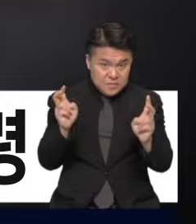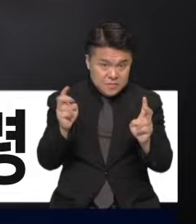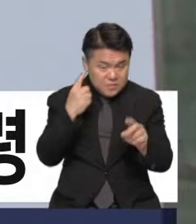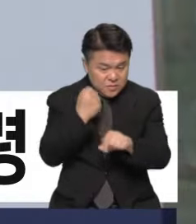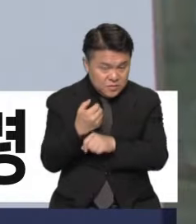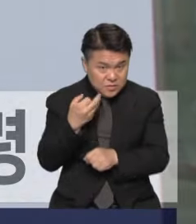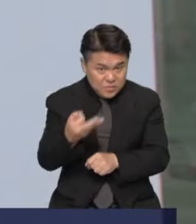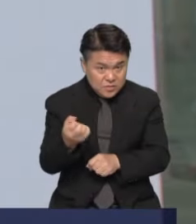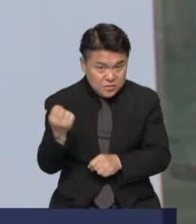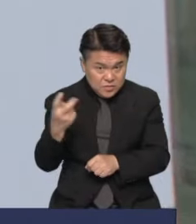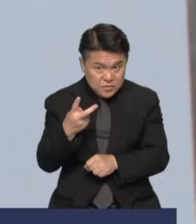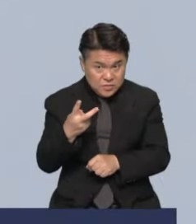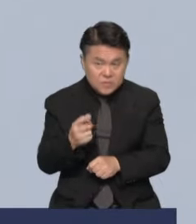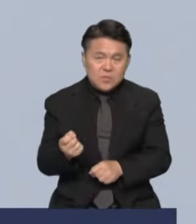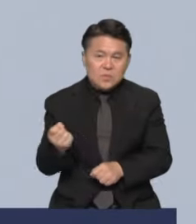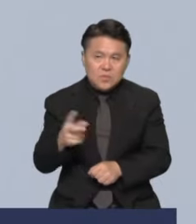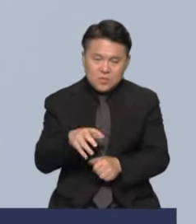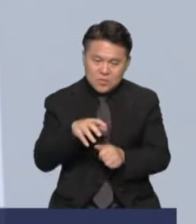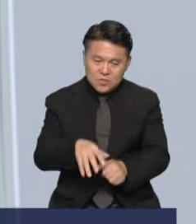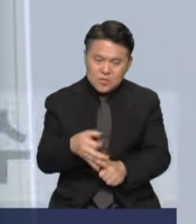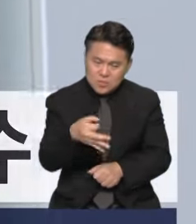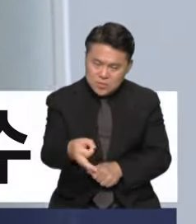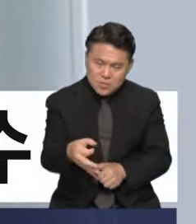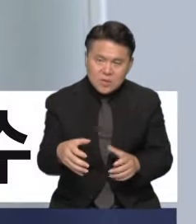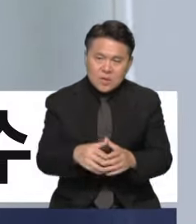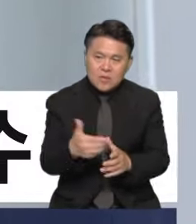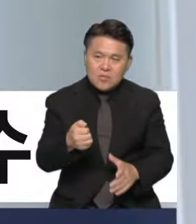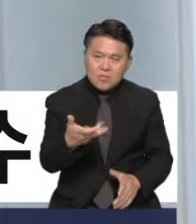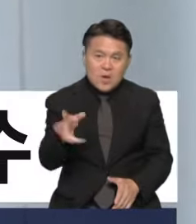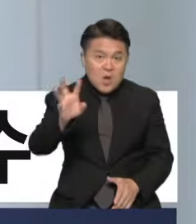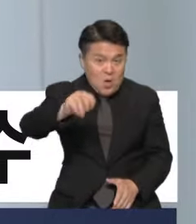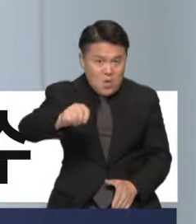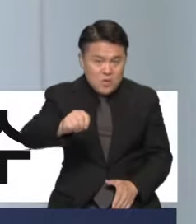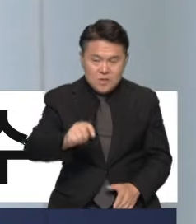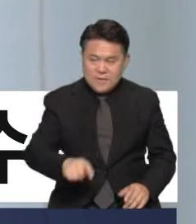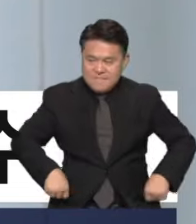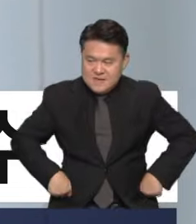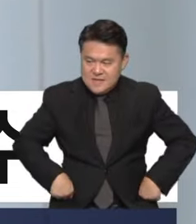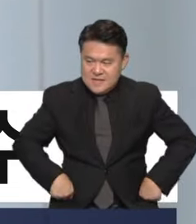연구개발비뿐만 아니라 제재부가금까지 포함해 98억 원을 국고 환수 조치했습니다.